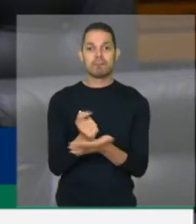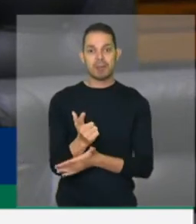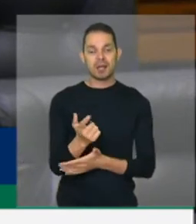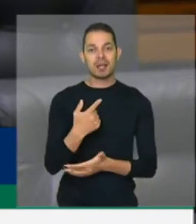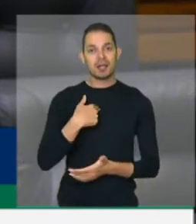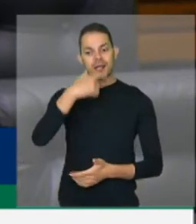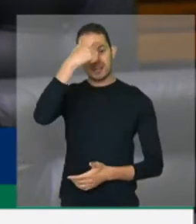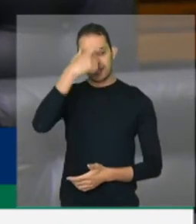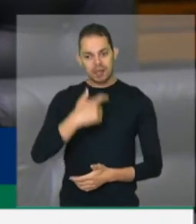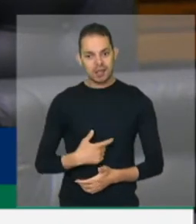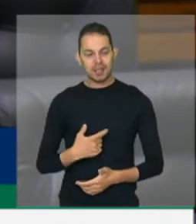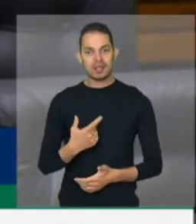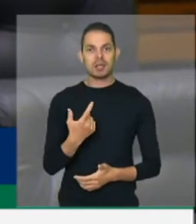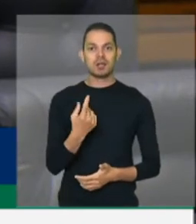COMPRA DA VACINA. EU MESMA DESTINEI DEZ MILHÕES DAS